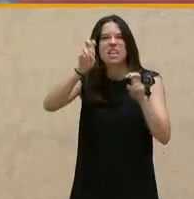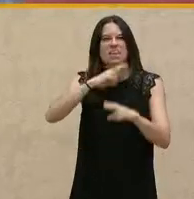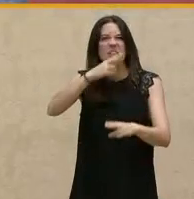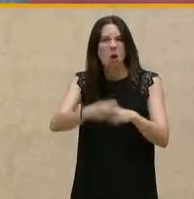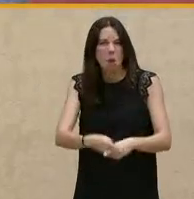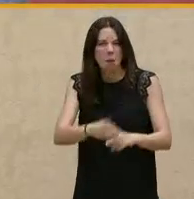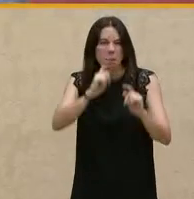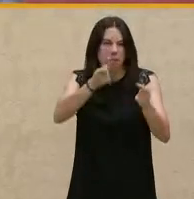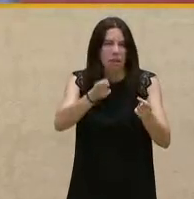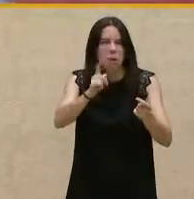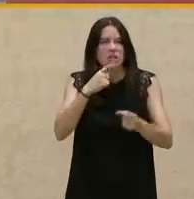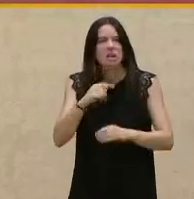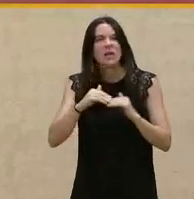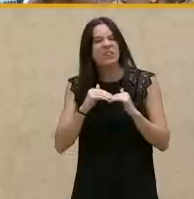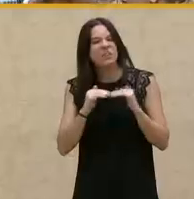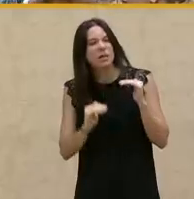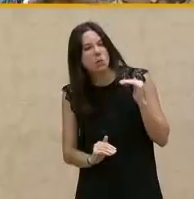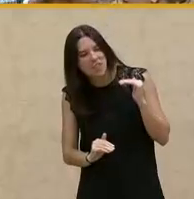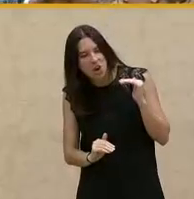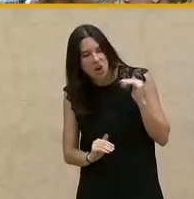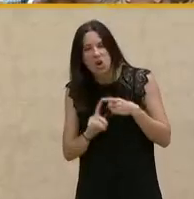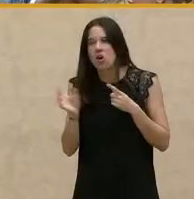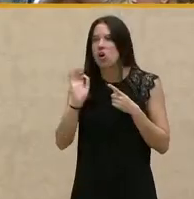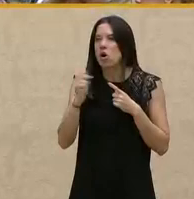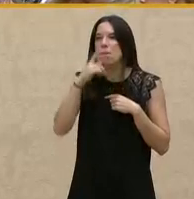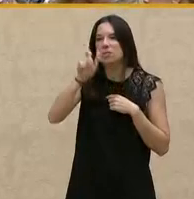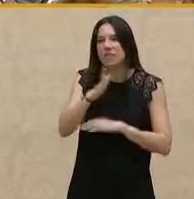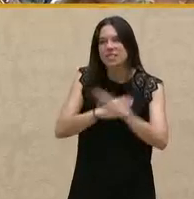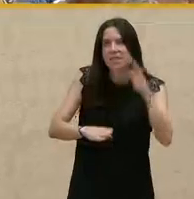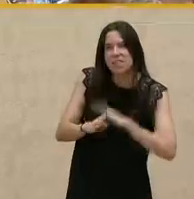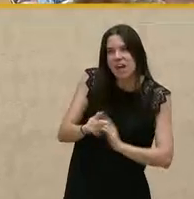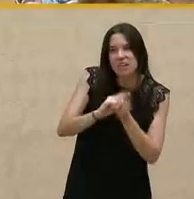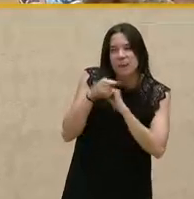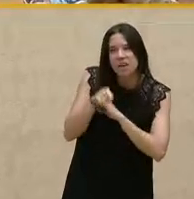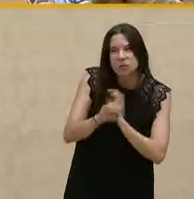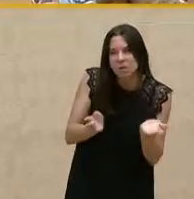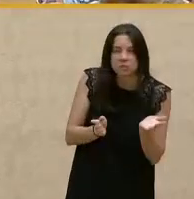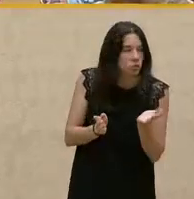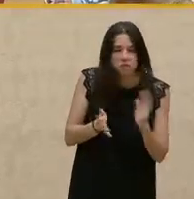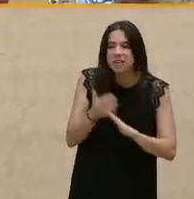que seamos disminuidos y ahora seamos personas con discapacidad. Es que este artículo 49 ha permitido